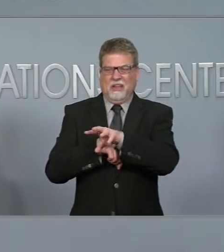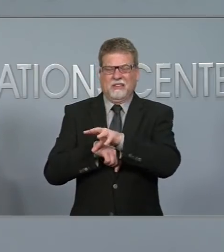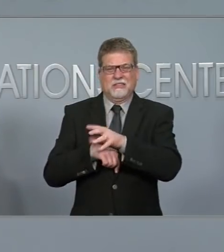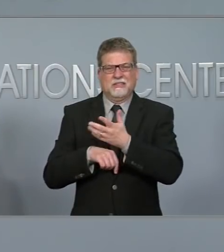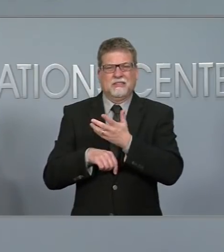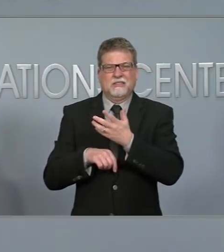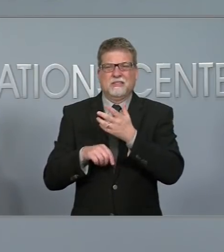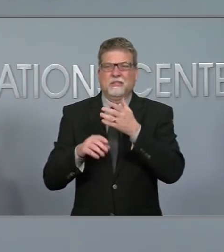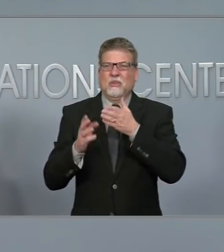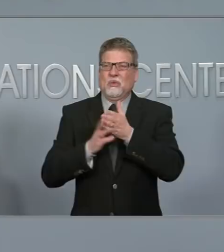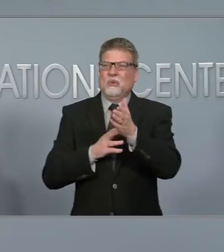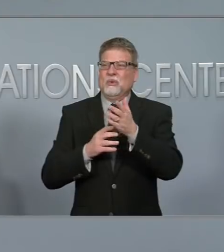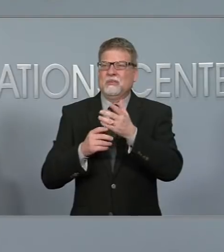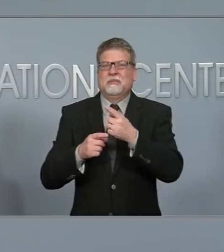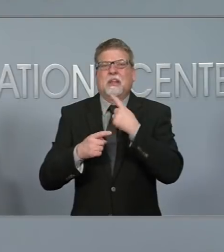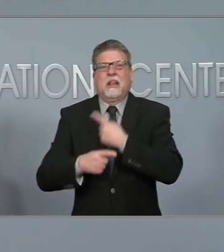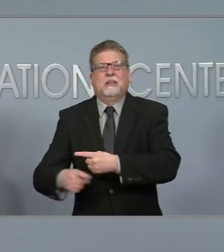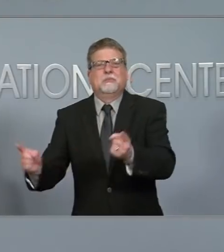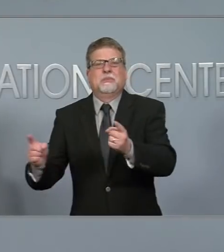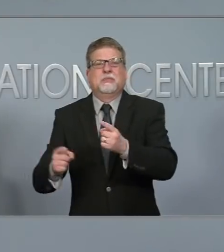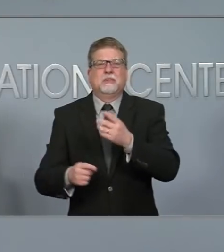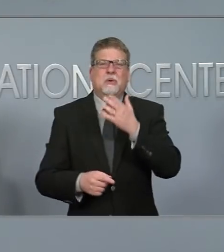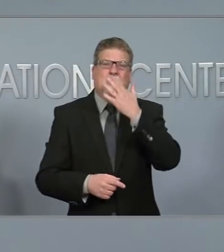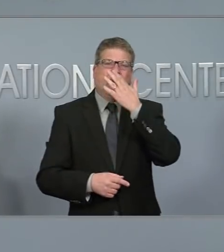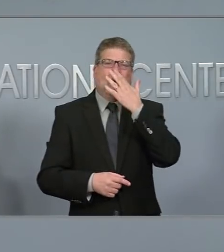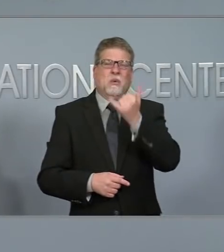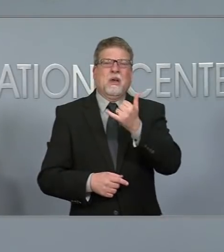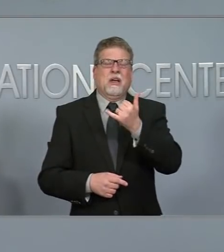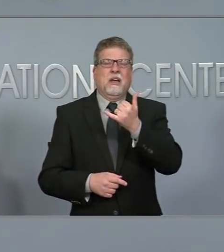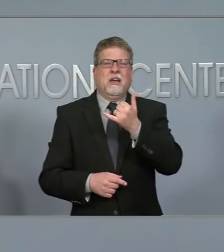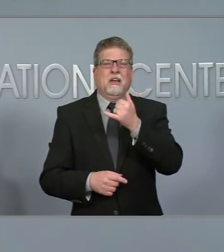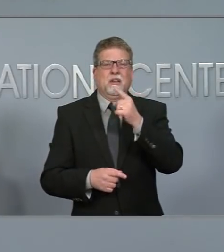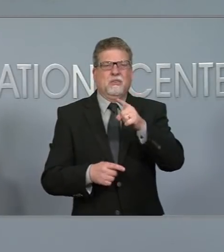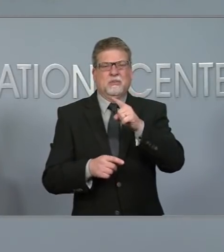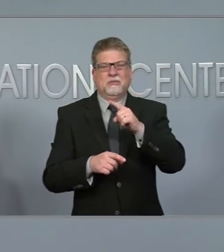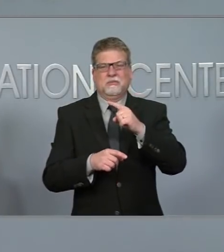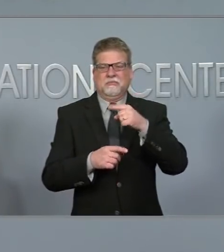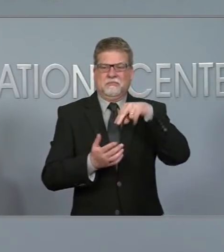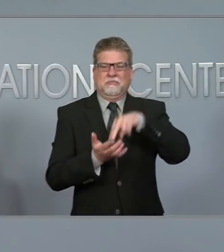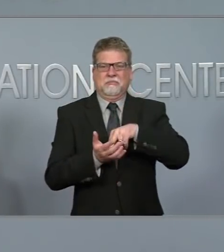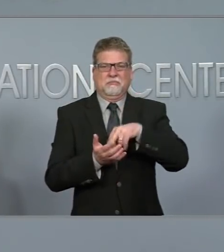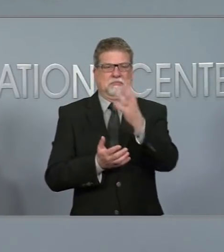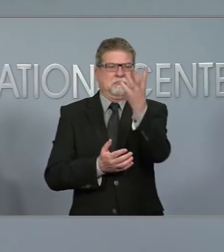Este delegó esto los oficiales locales a los